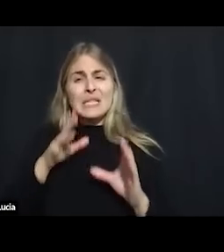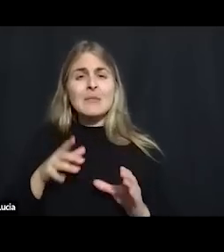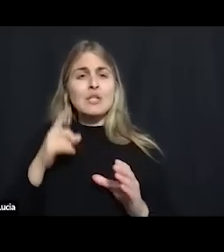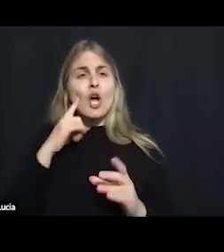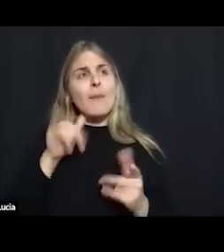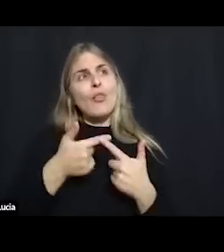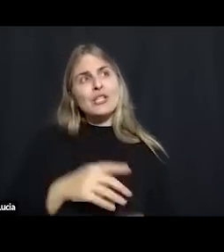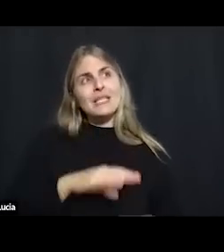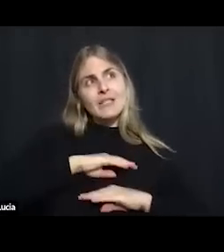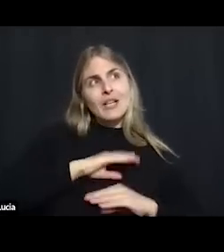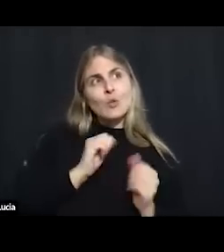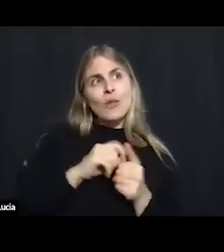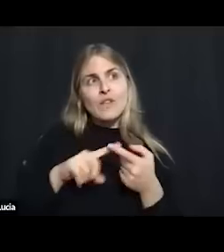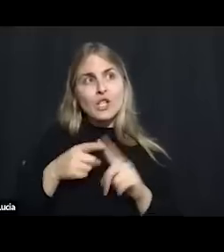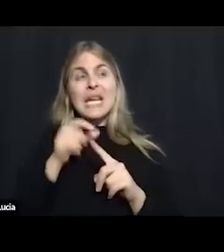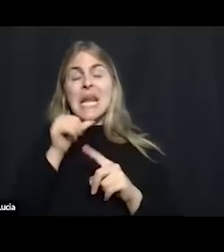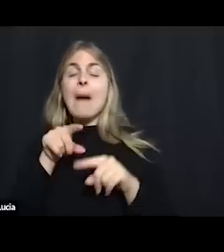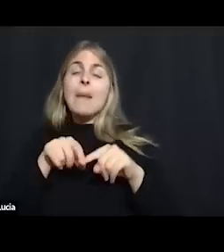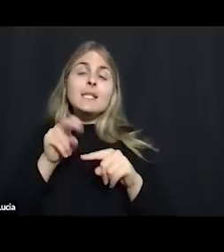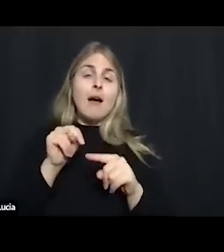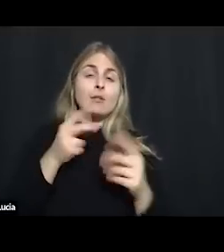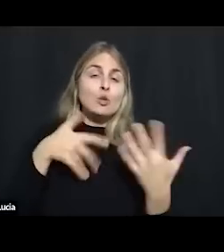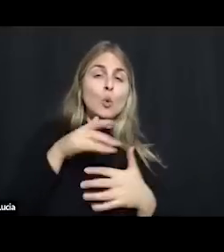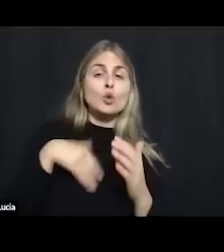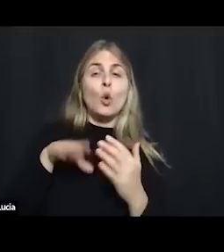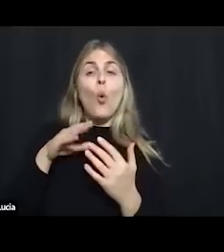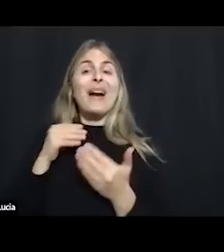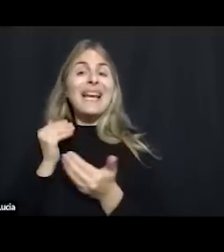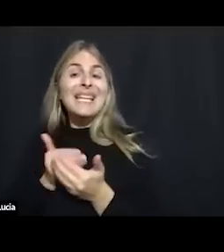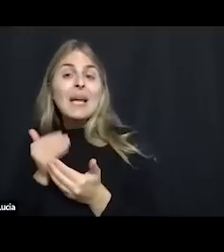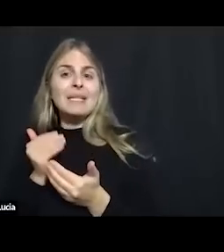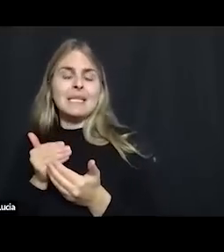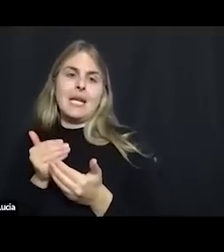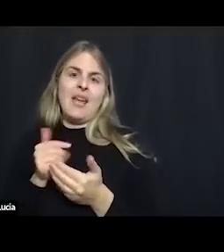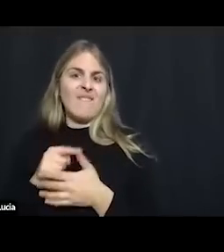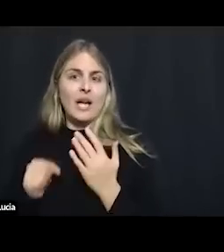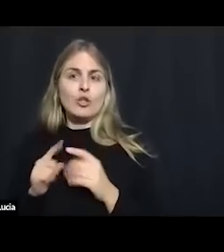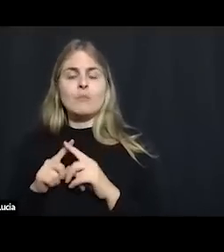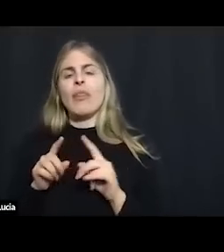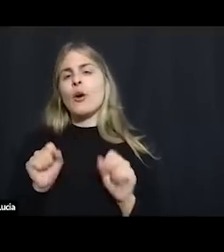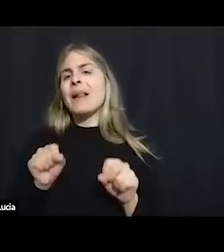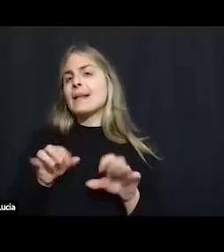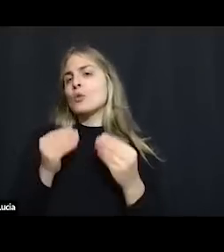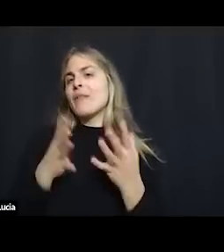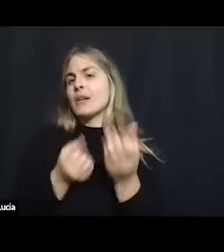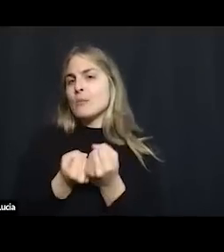no en torno a factores sociales o de intimidad, sino a su capacidad para proporcionar apoyo y recursos.